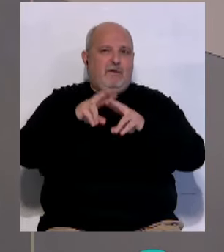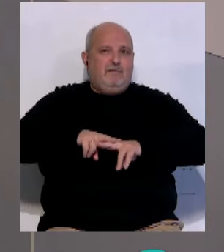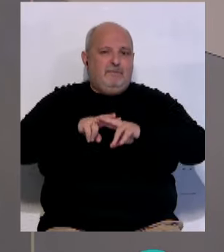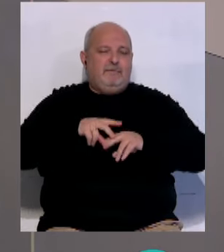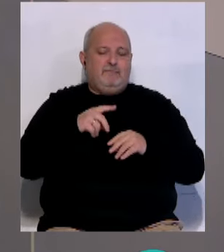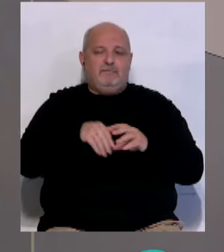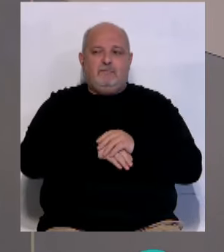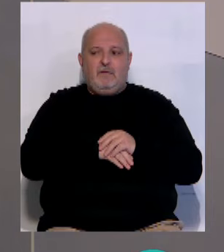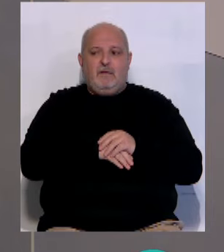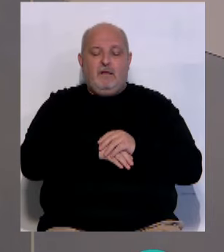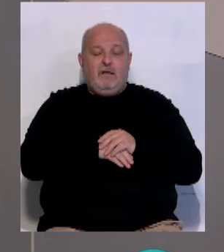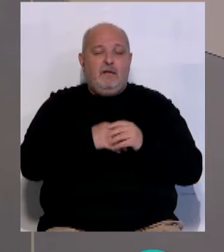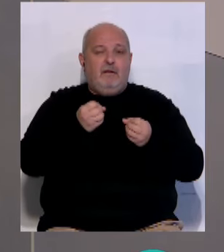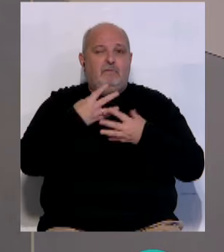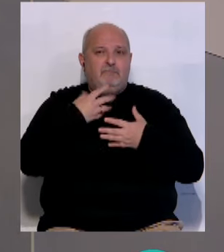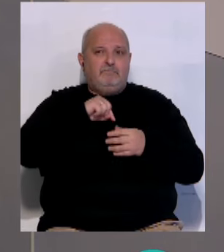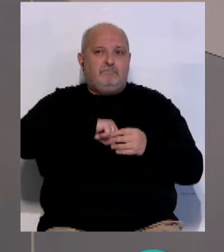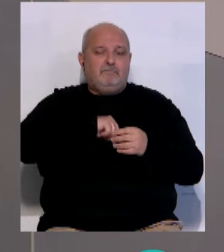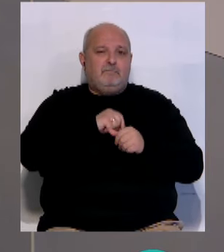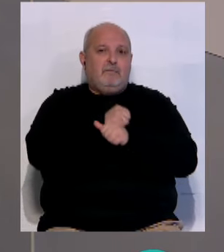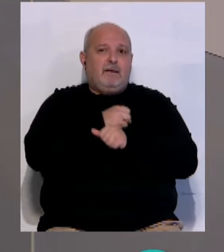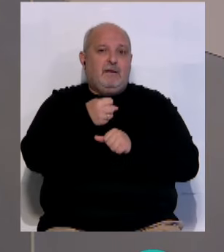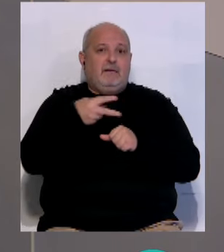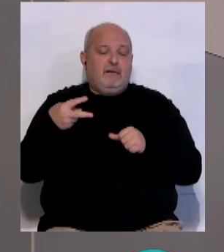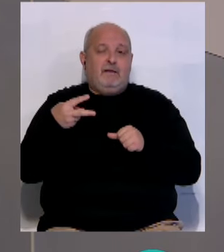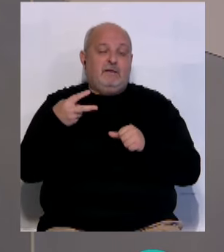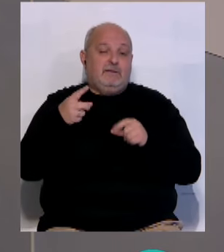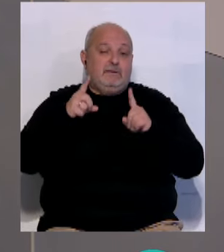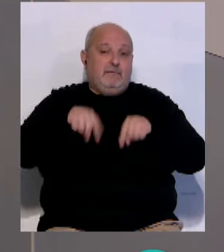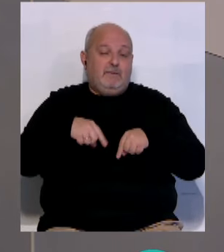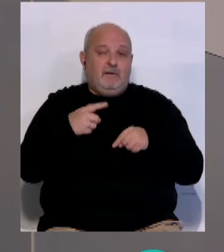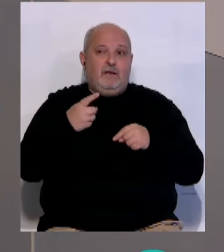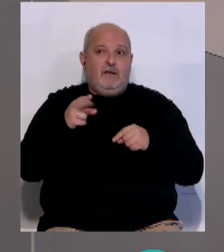y nos mostrábamos esperanzados eh teniendo en cuenta que se están recuperando jugadores